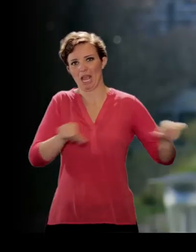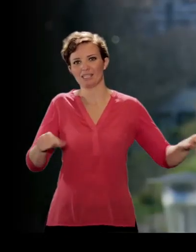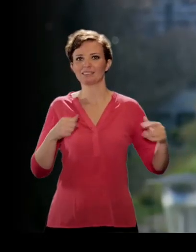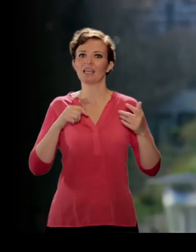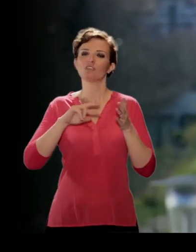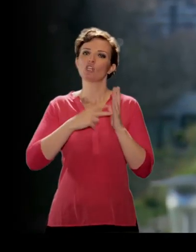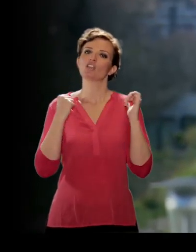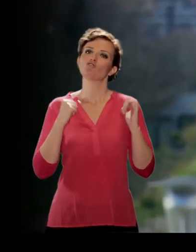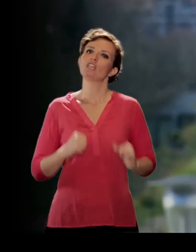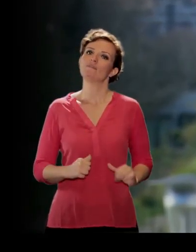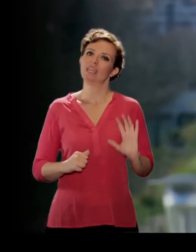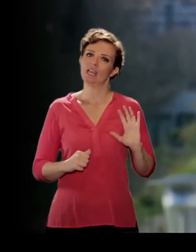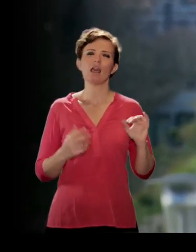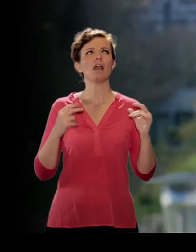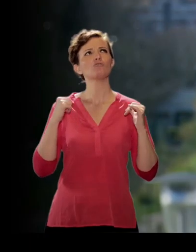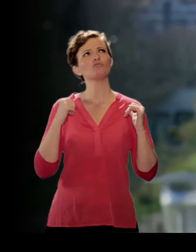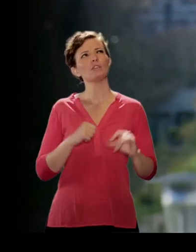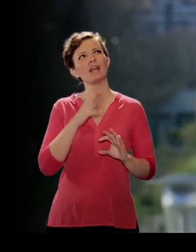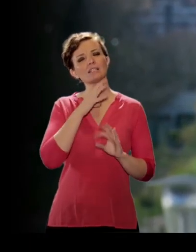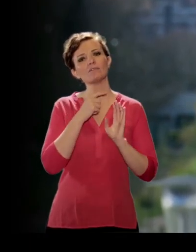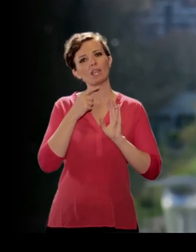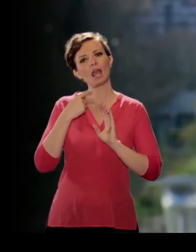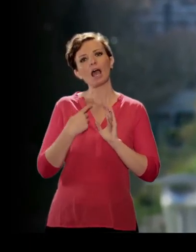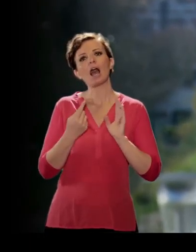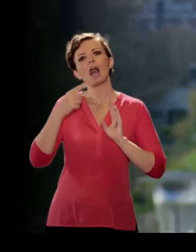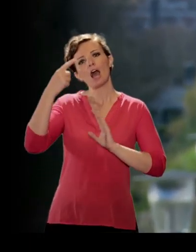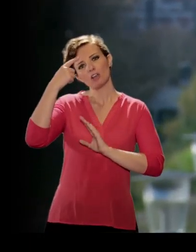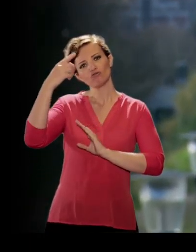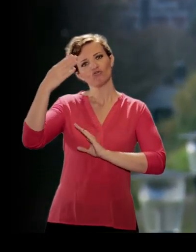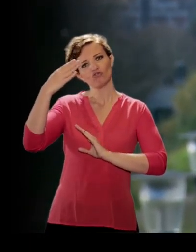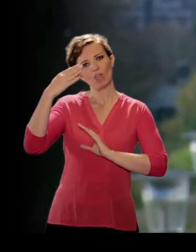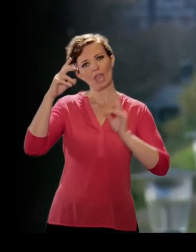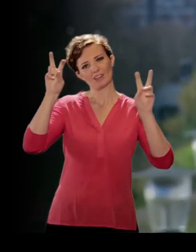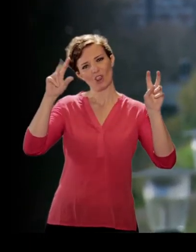Ingegneria civile inteso come genio civile contrapposto al genio militare.